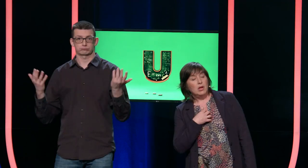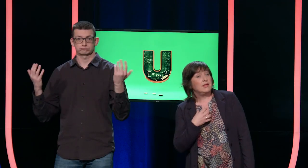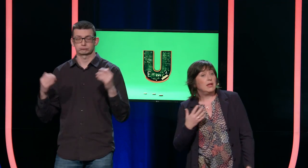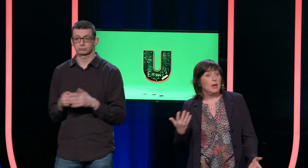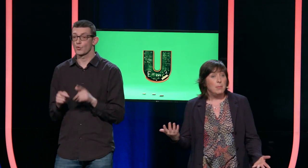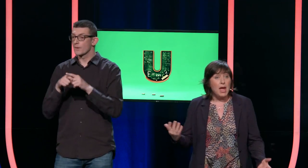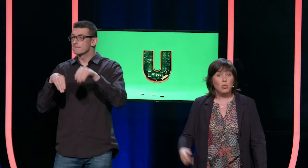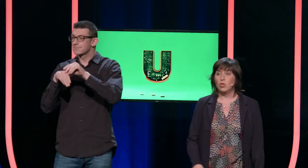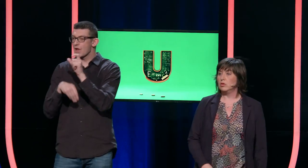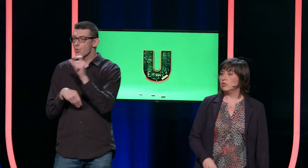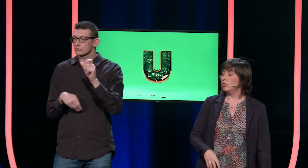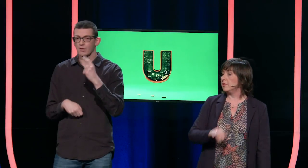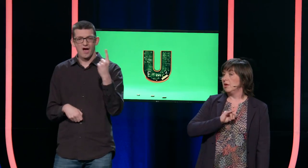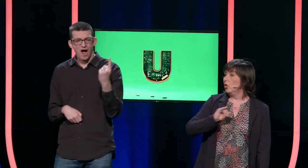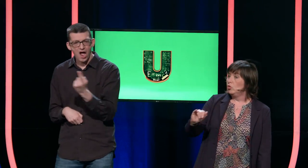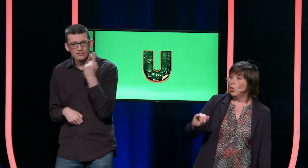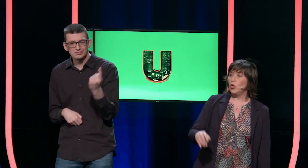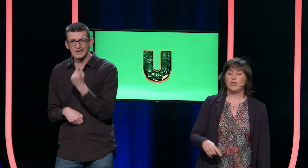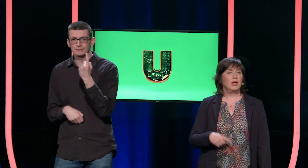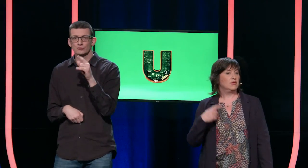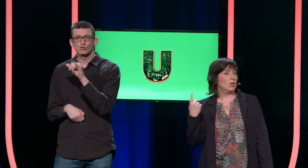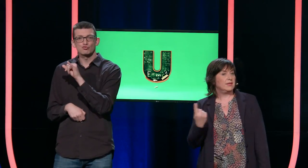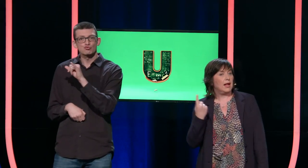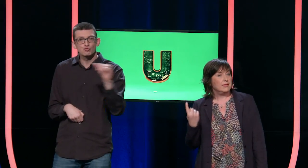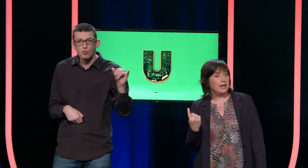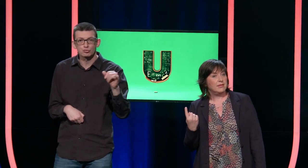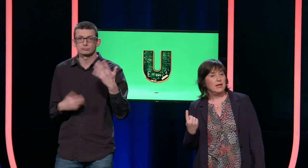Er zijn bijwoorden zoals nooit en zoals altijd.